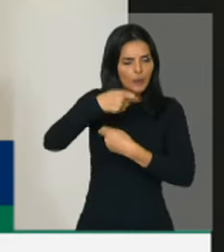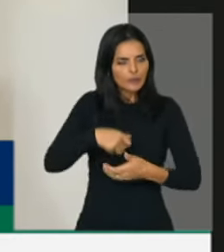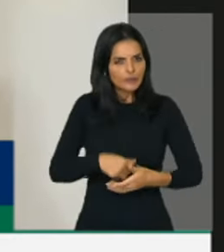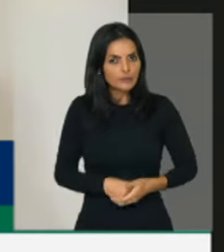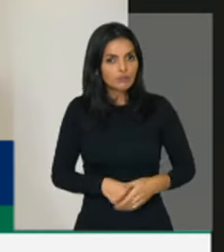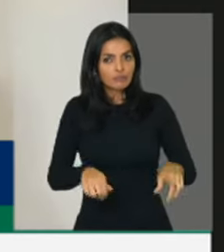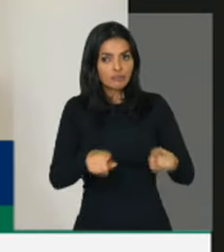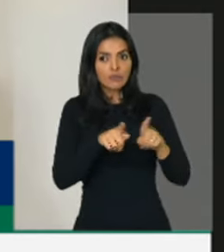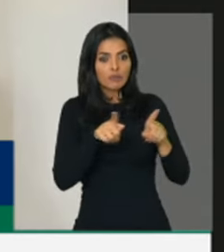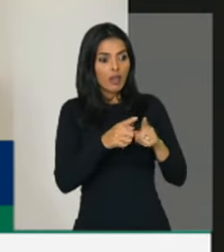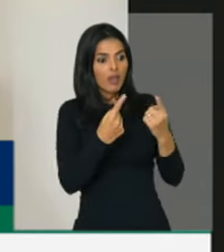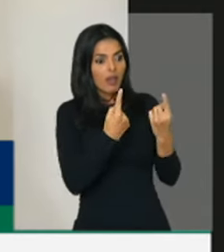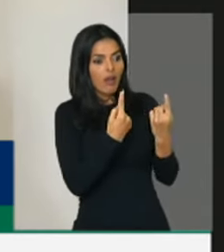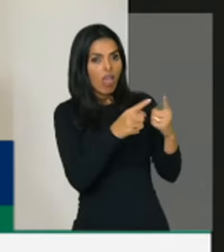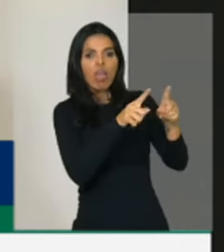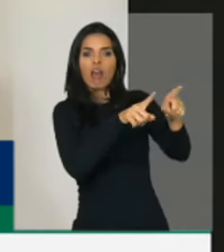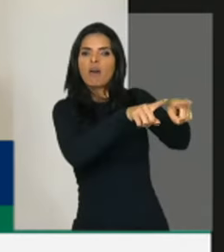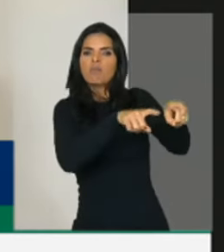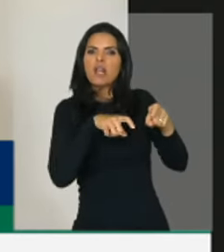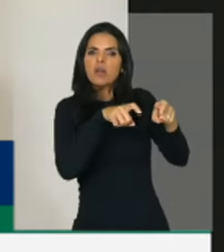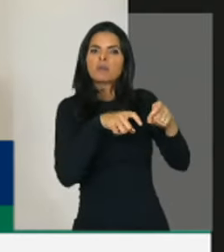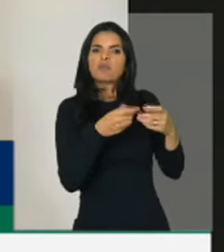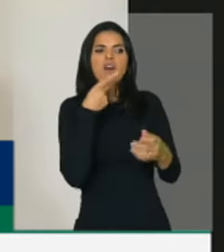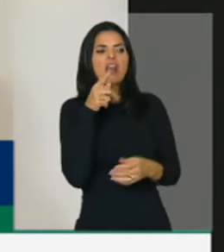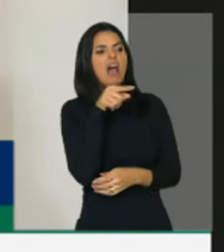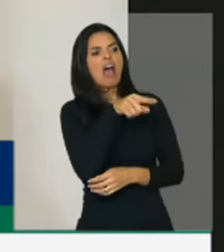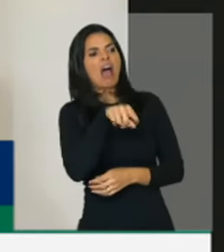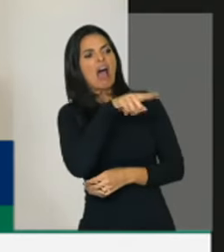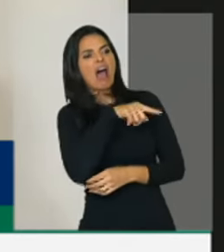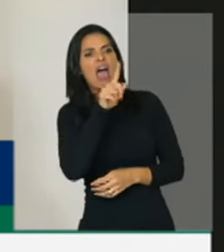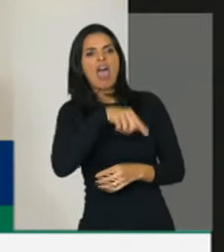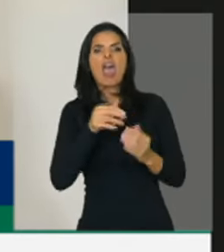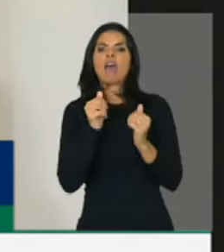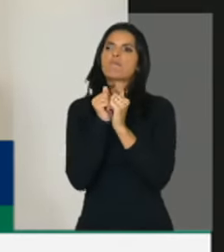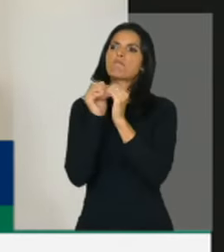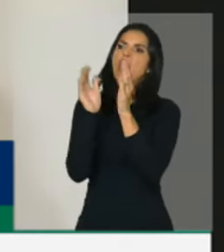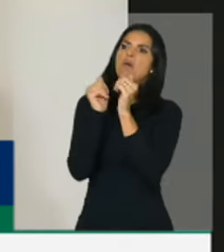DO AGRICULTOR. DIZENDO QUE O AGRICULTOR É PREDADOR, QUE O AGRONEGÓCIO É RUIM PARA O PAÍS. AGRICULTURA FAMILIAR,